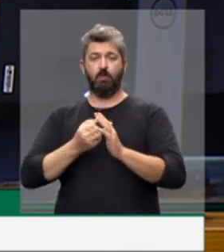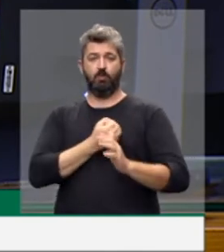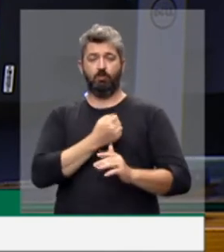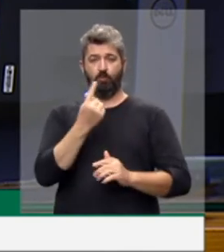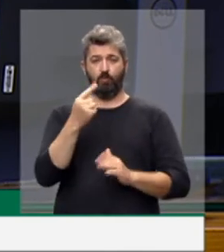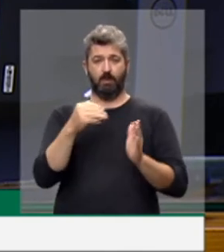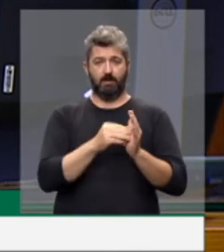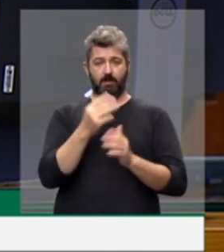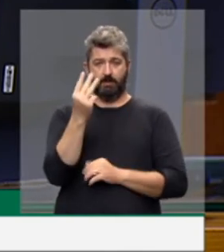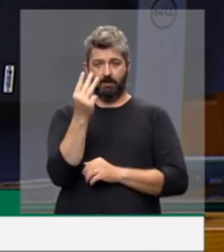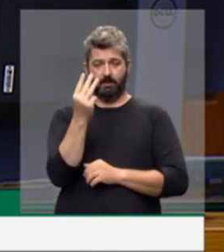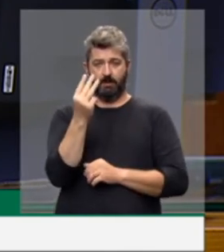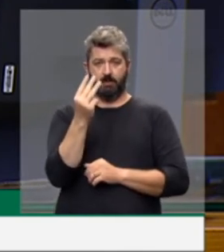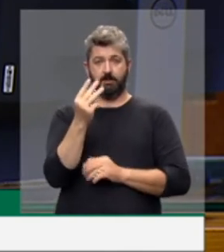NACIONAL E ALTERA AS LEIS N° 9.615, DE 24 DE MARÇO DE